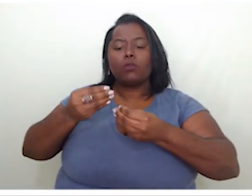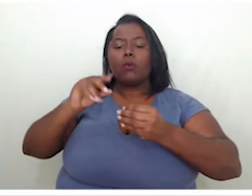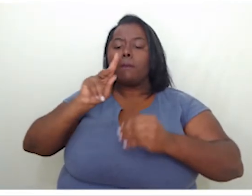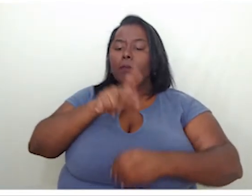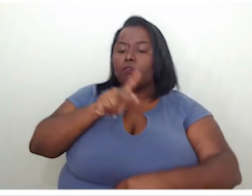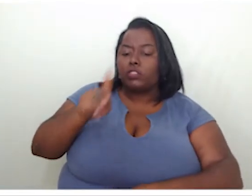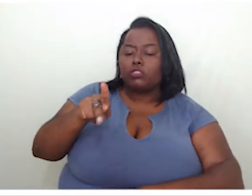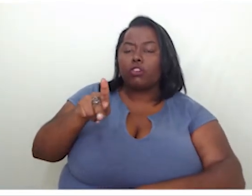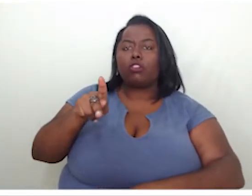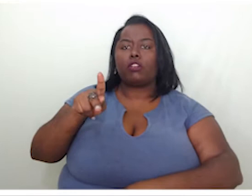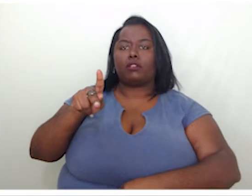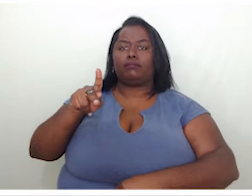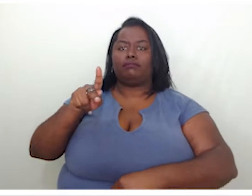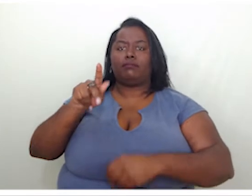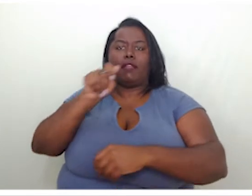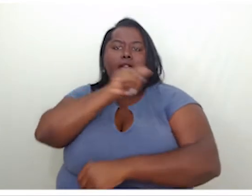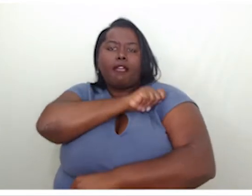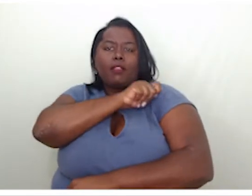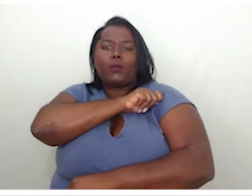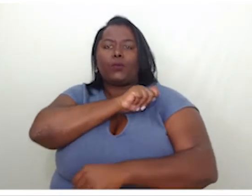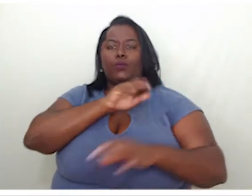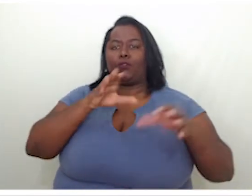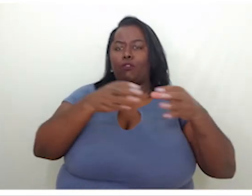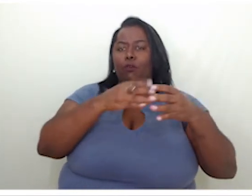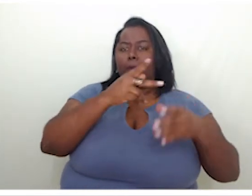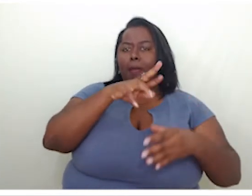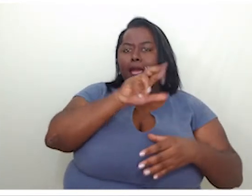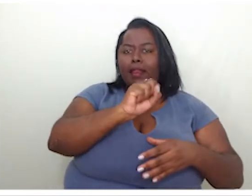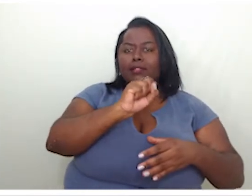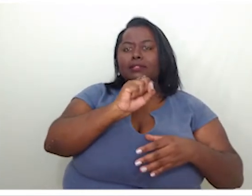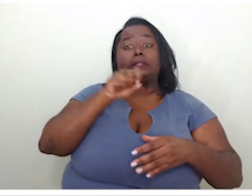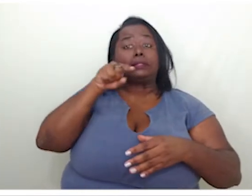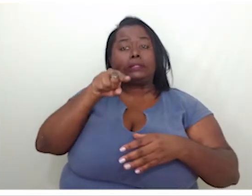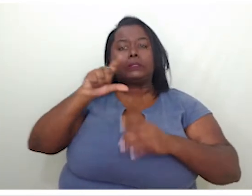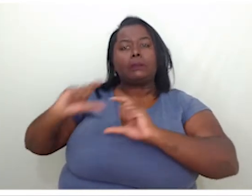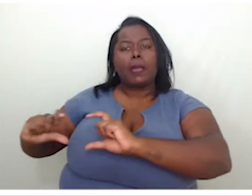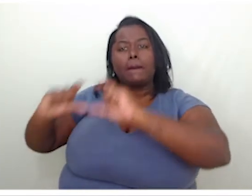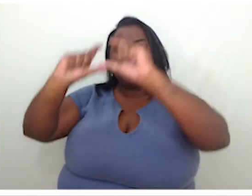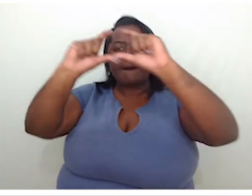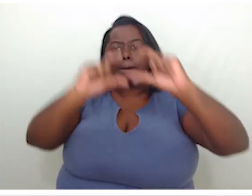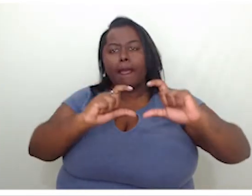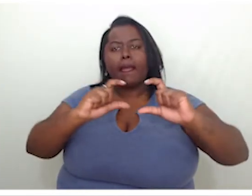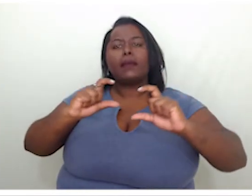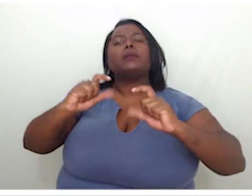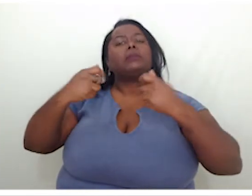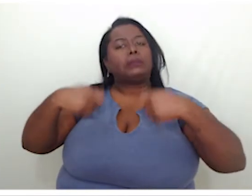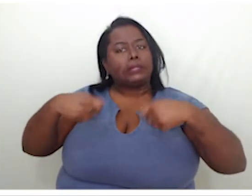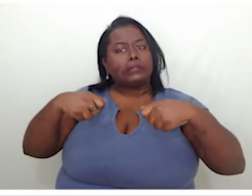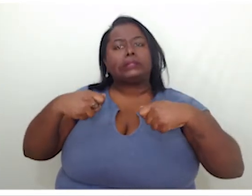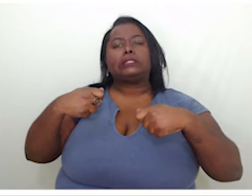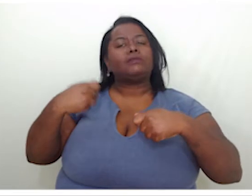ellos incluyen mucha interacción entre los tres autores,